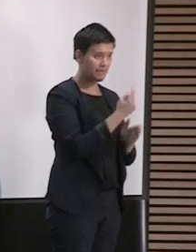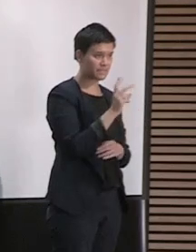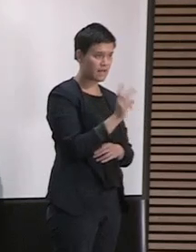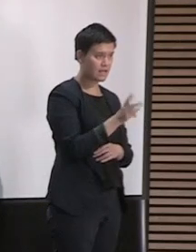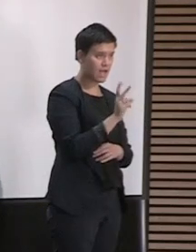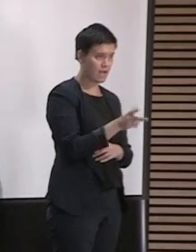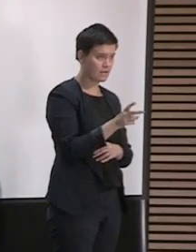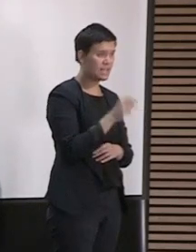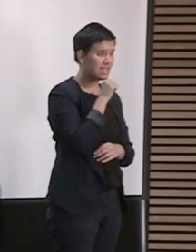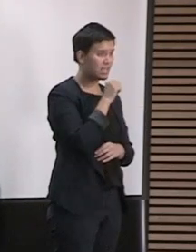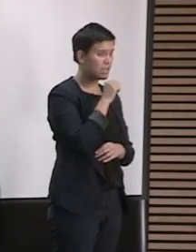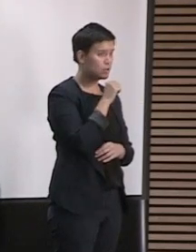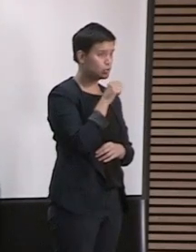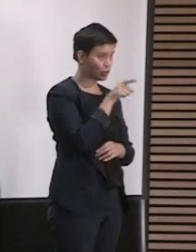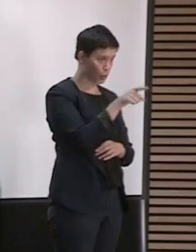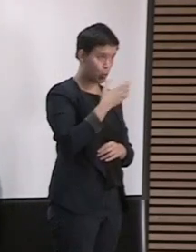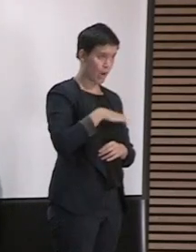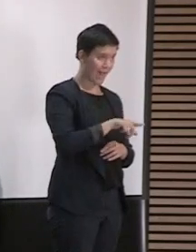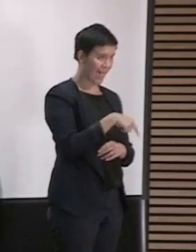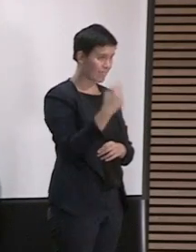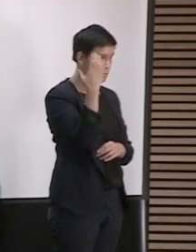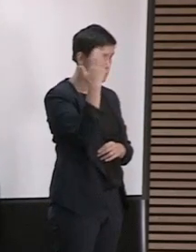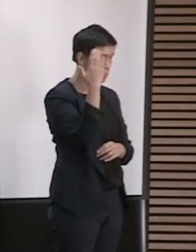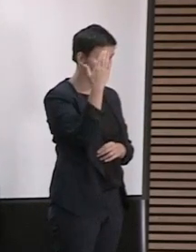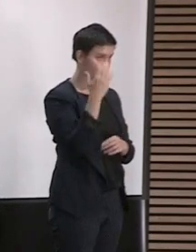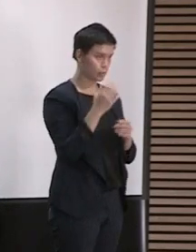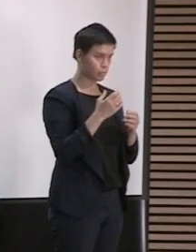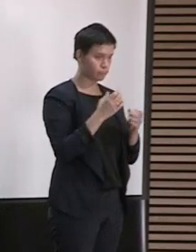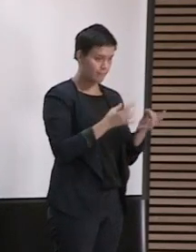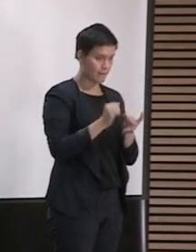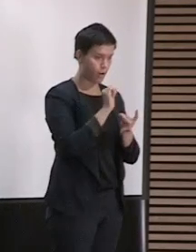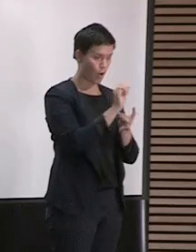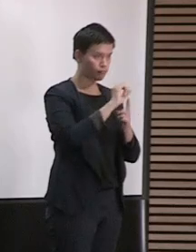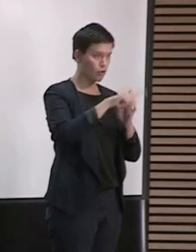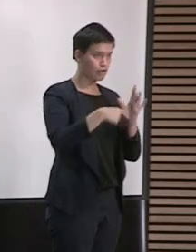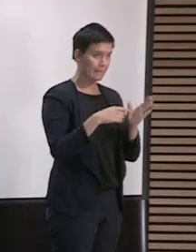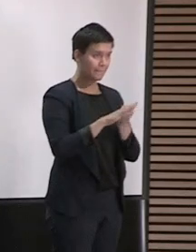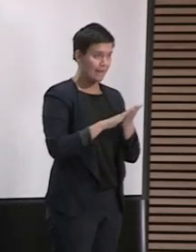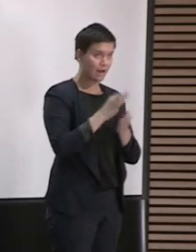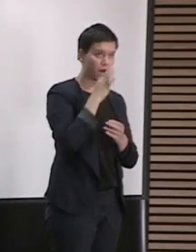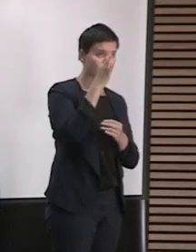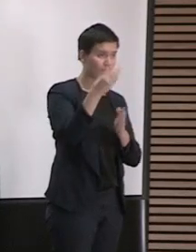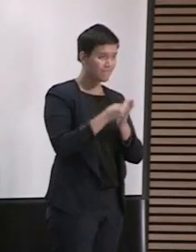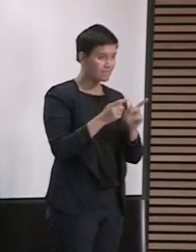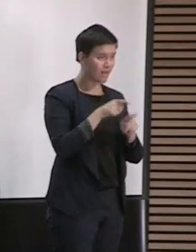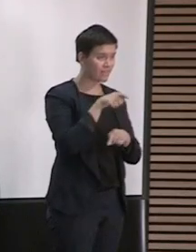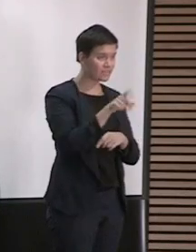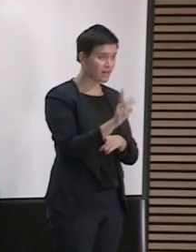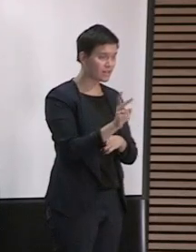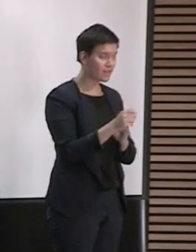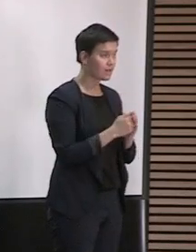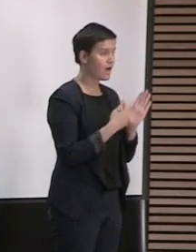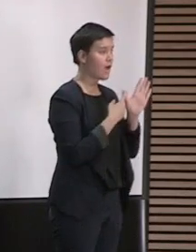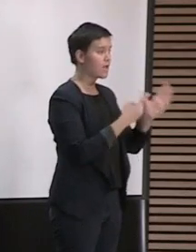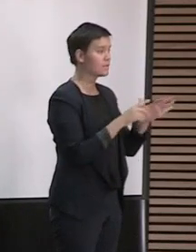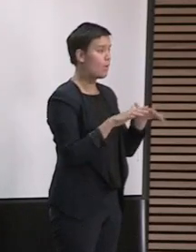maatauranga e. He rite-ka rite